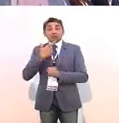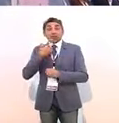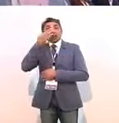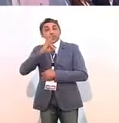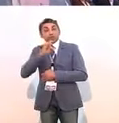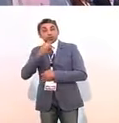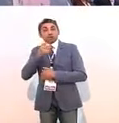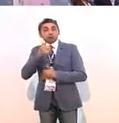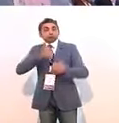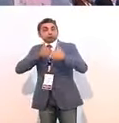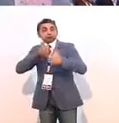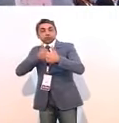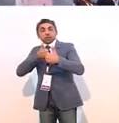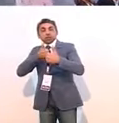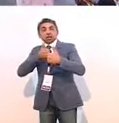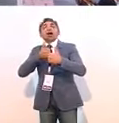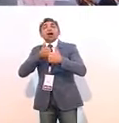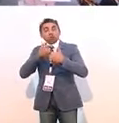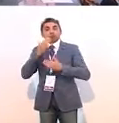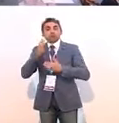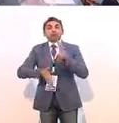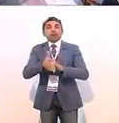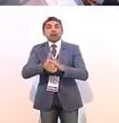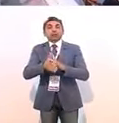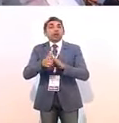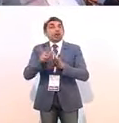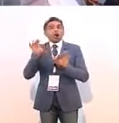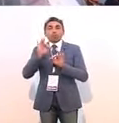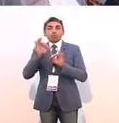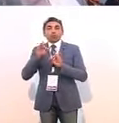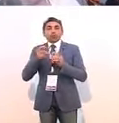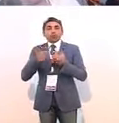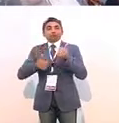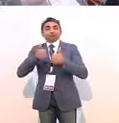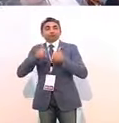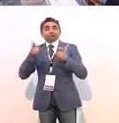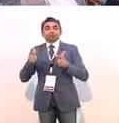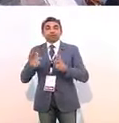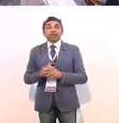e ripartire, o non c’è la politica. Chi pensa di fermarsi una volta per sempre nell’ambito